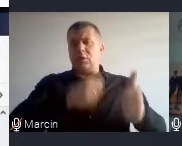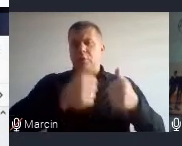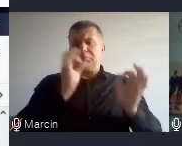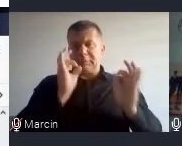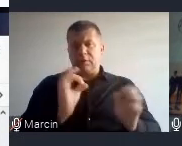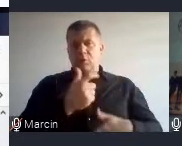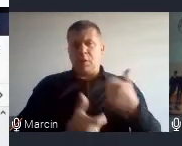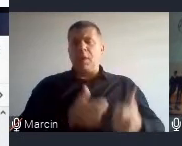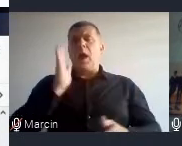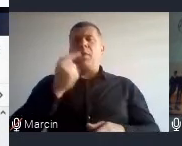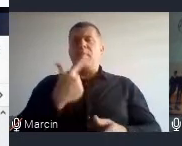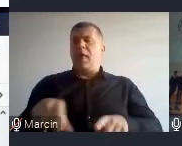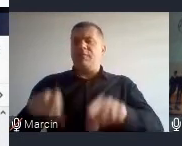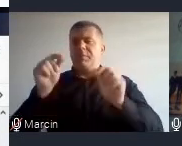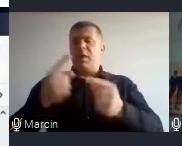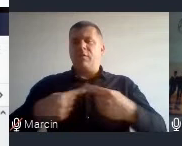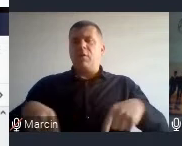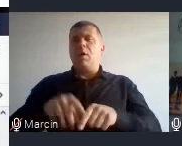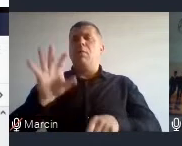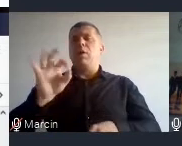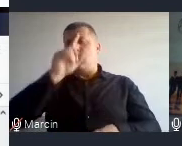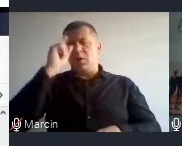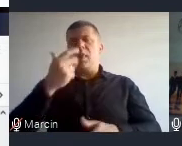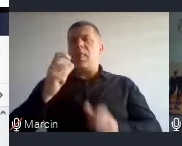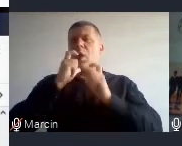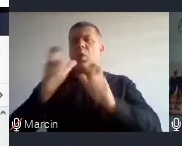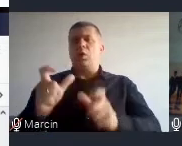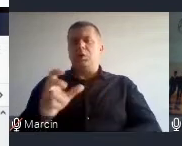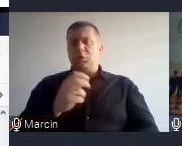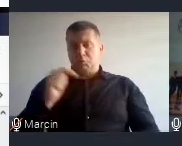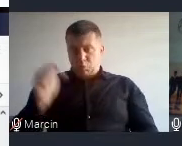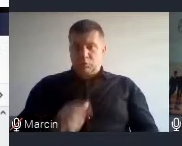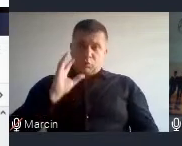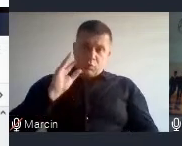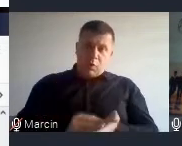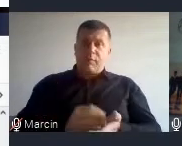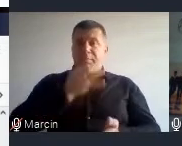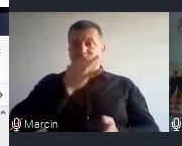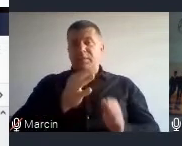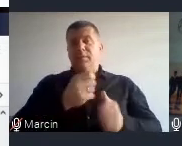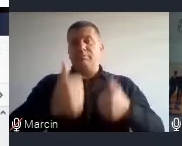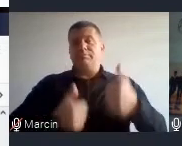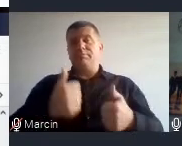i nie wyłoniłem wykonawcy bo nikt się nie zgłosił, czy musze ponawiać, powtarzać to postepowanie.